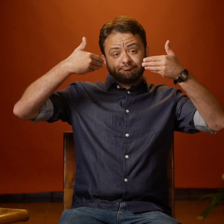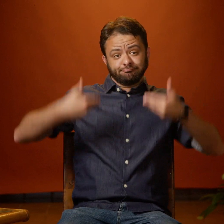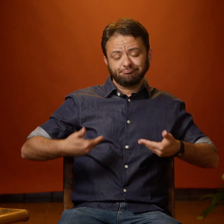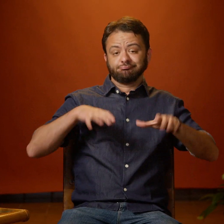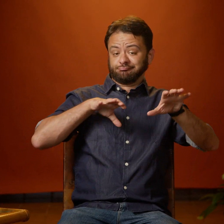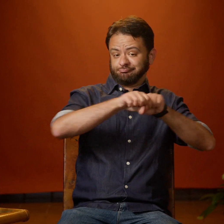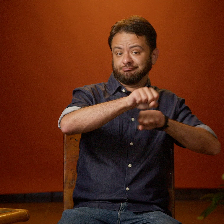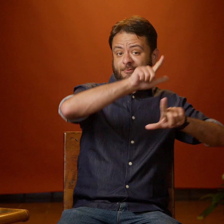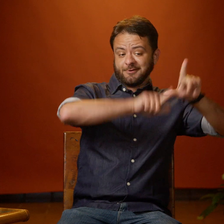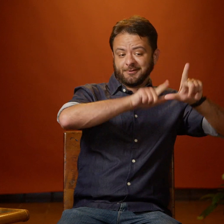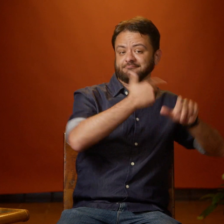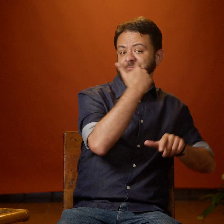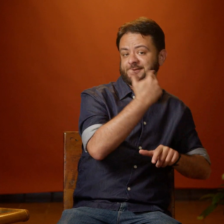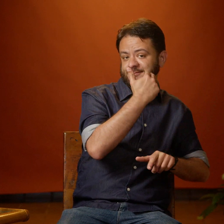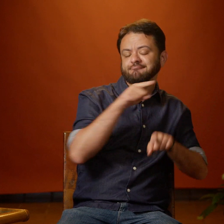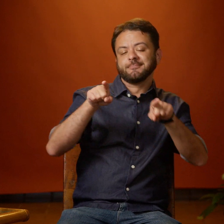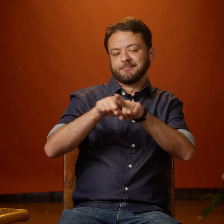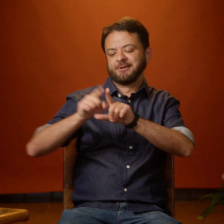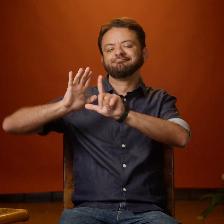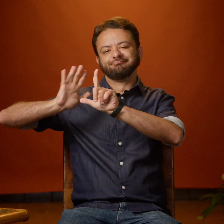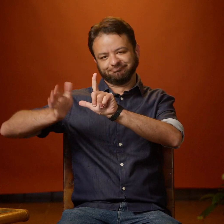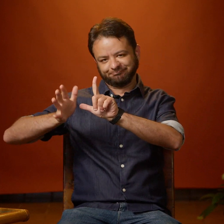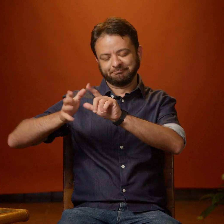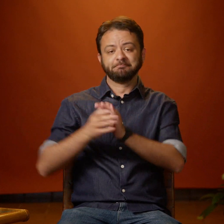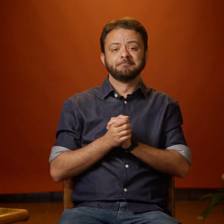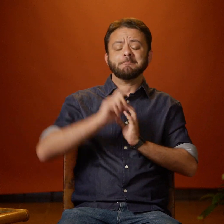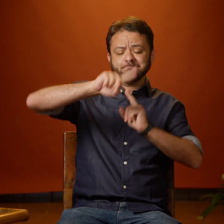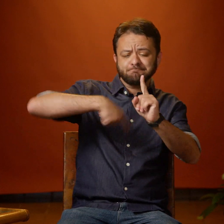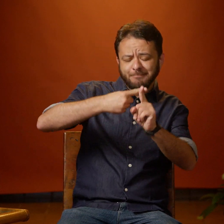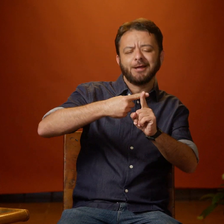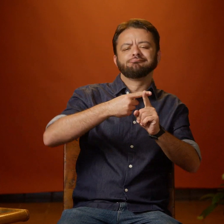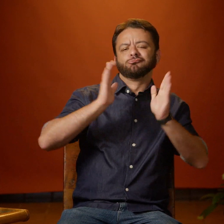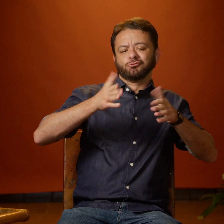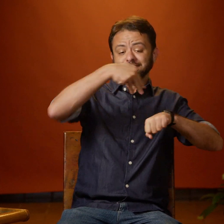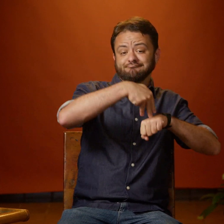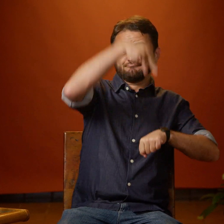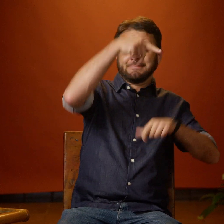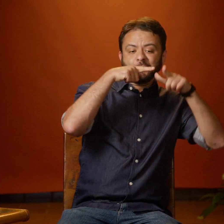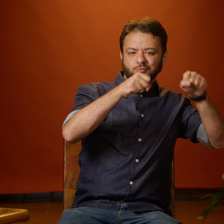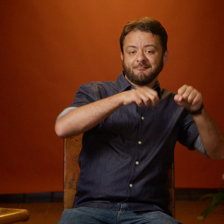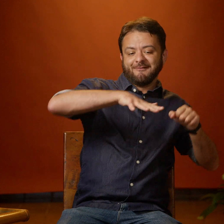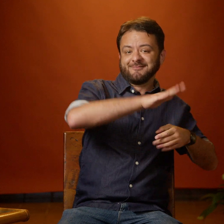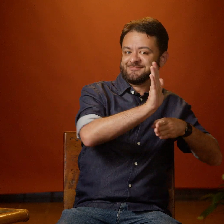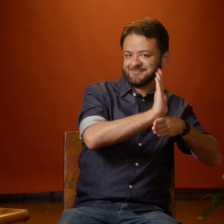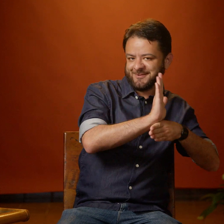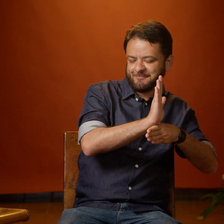Formado em letras e letras Libras. tenho mestrado em Linguística,